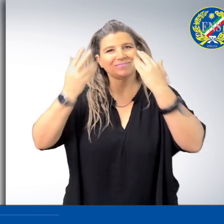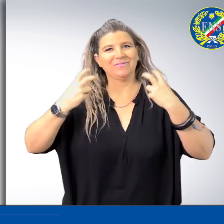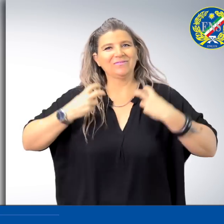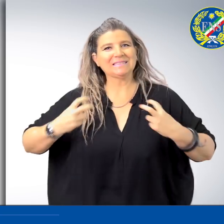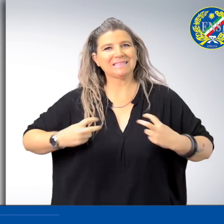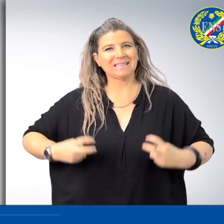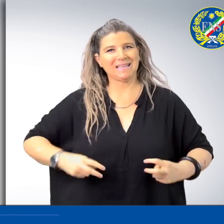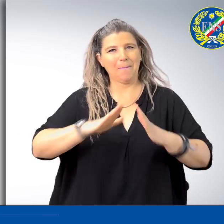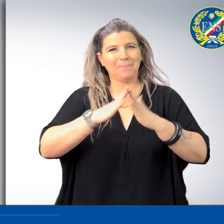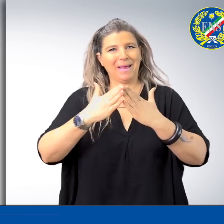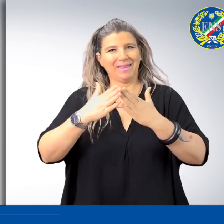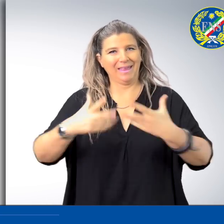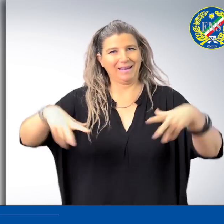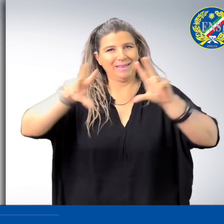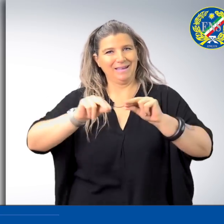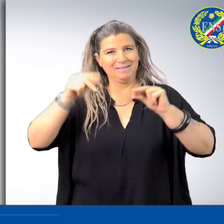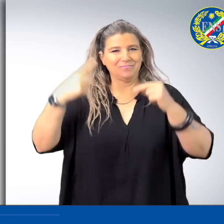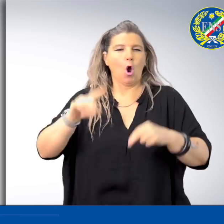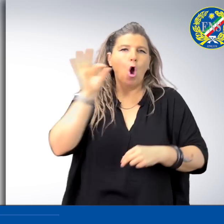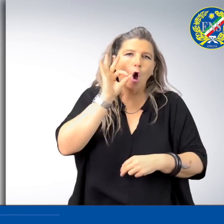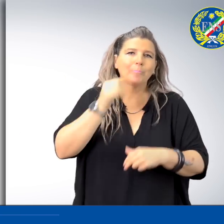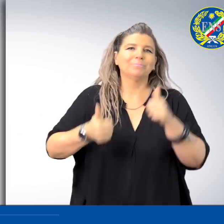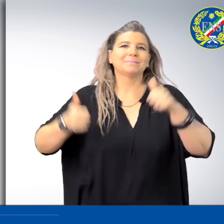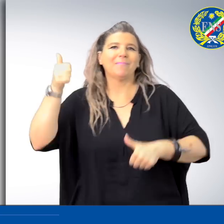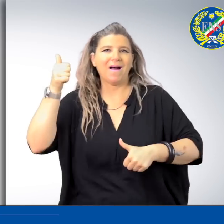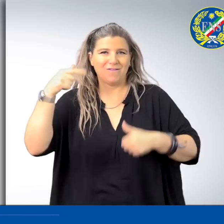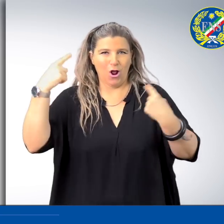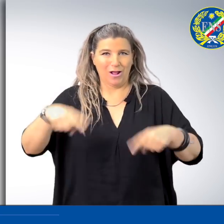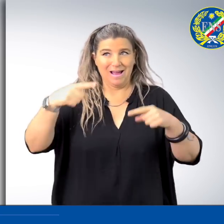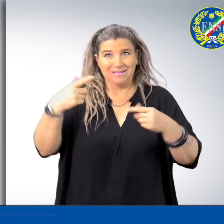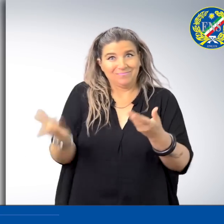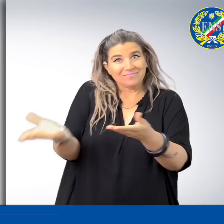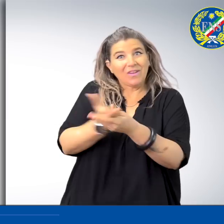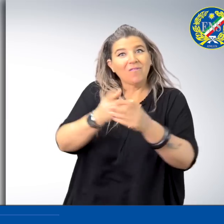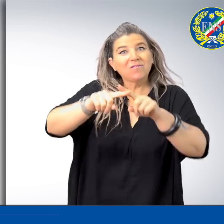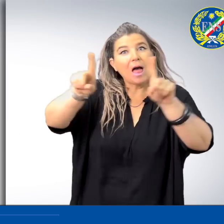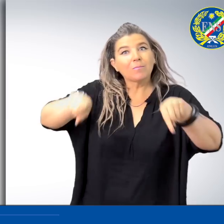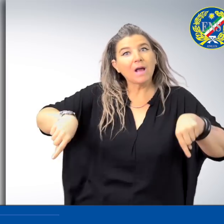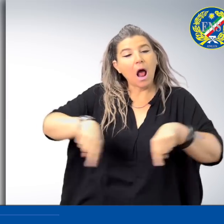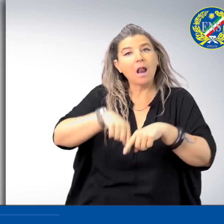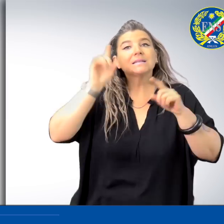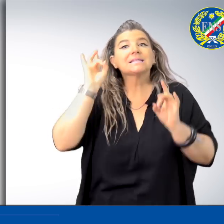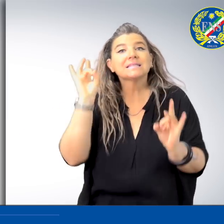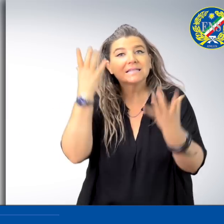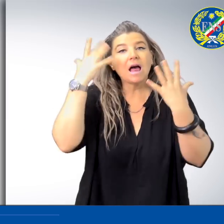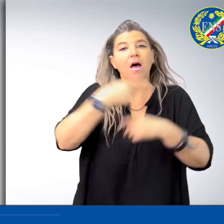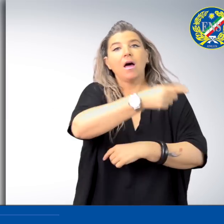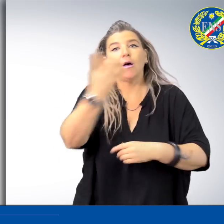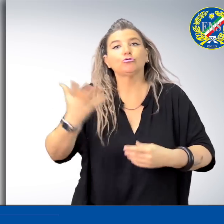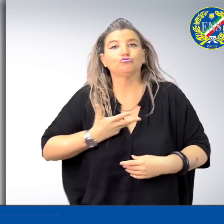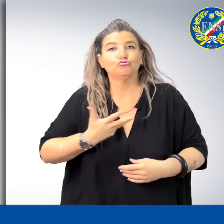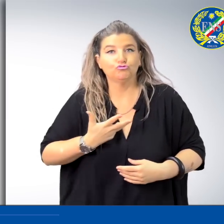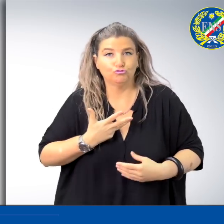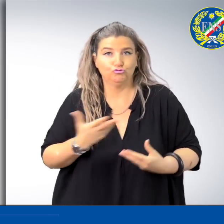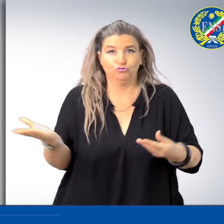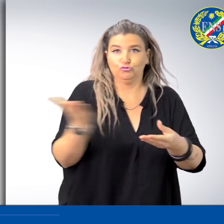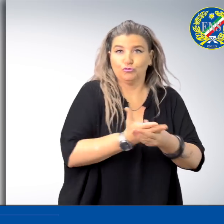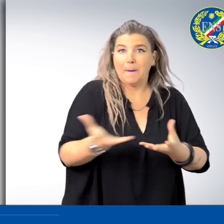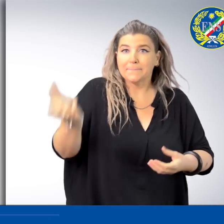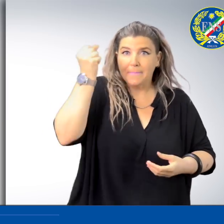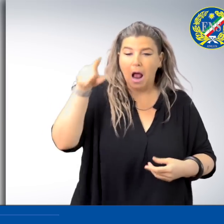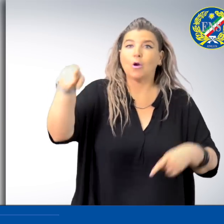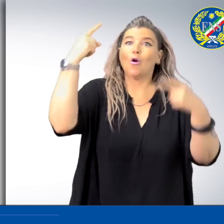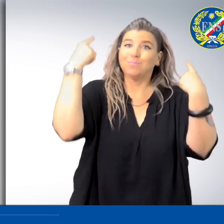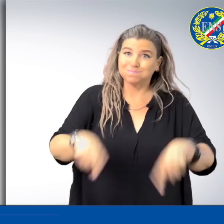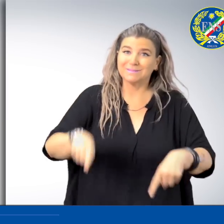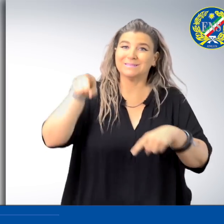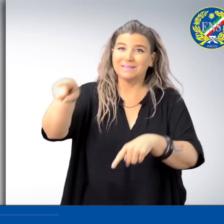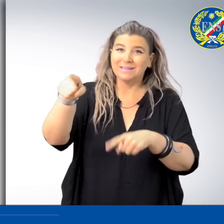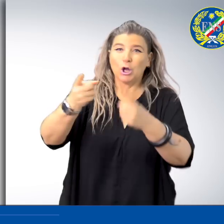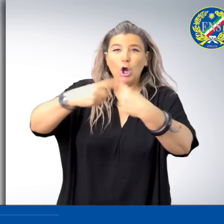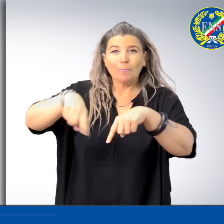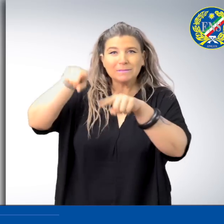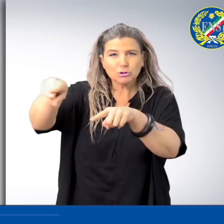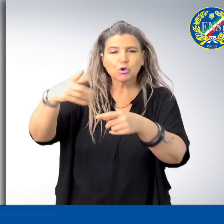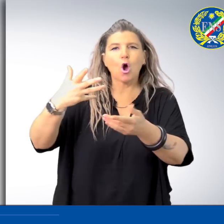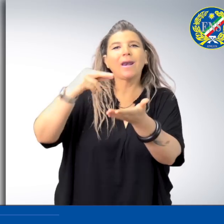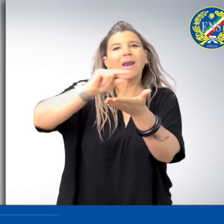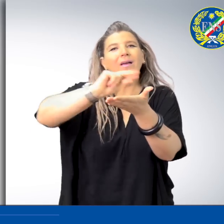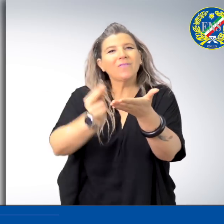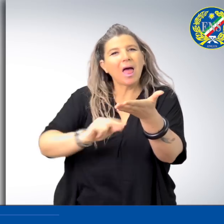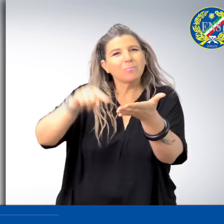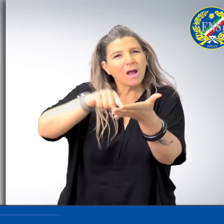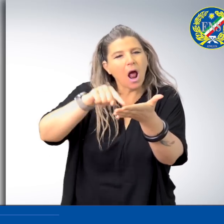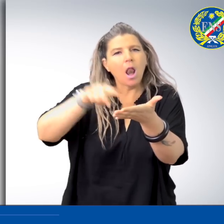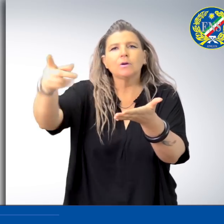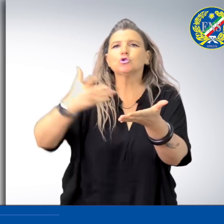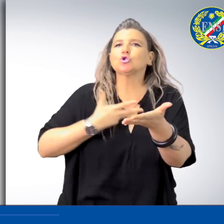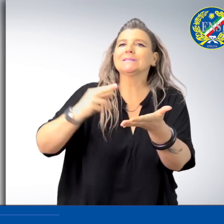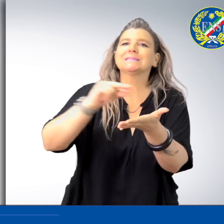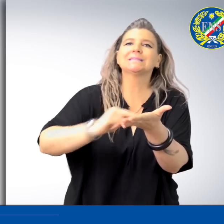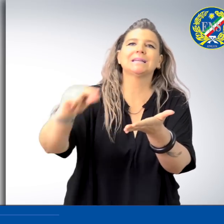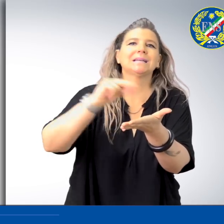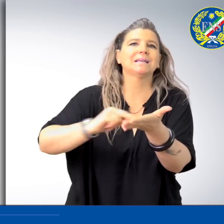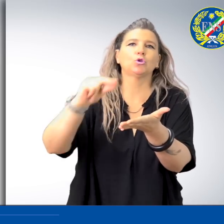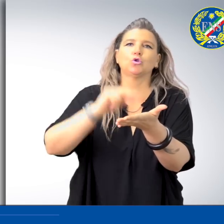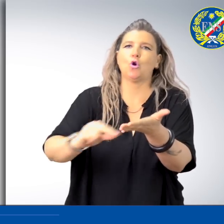per visita della patente oppure preso la patente per la prima volta. Nel verbale c'è scritto chiaramente